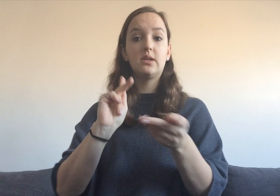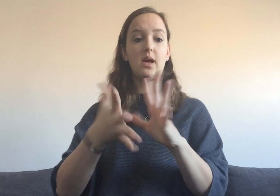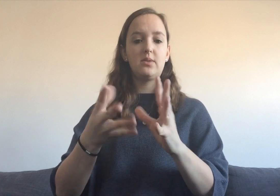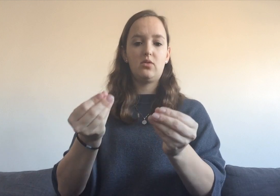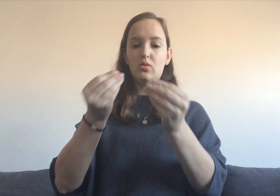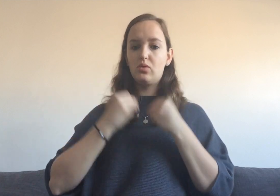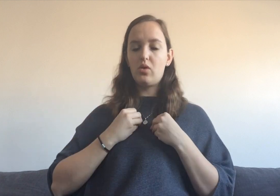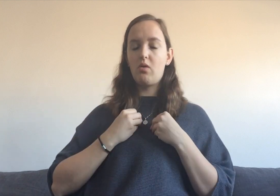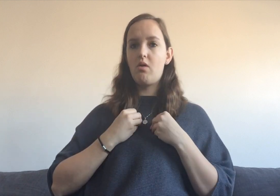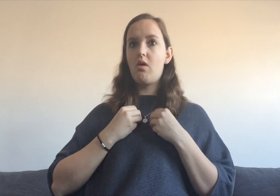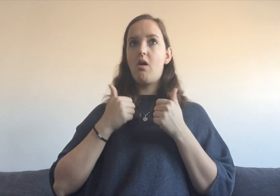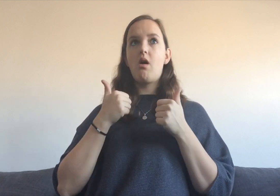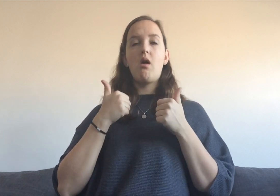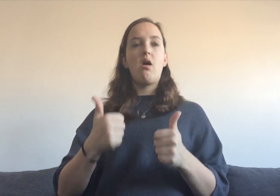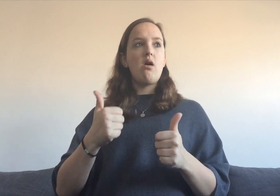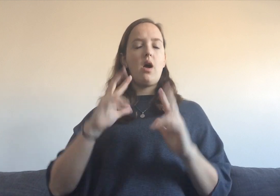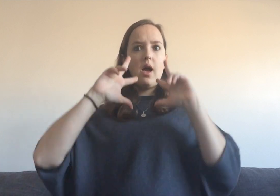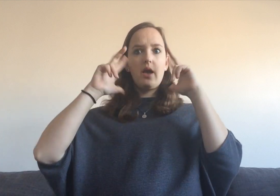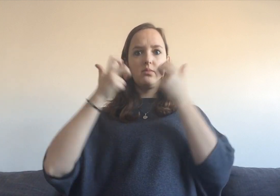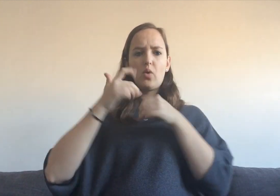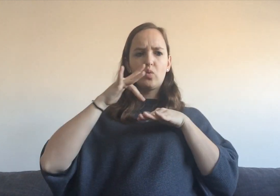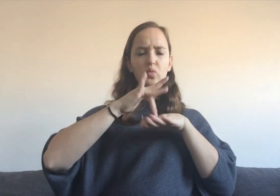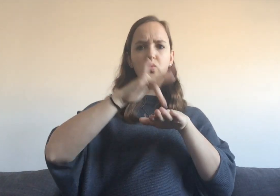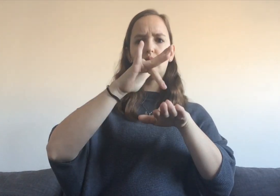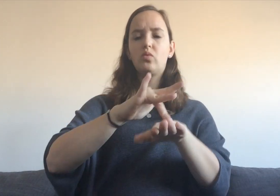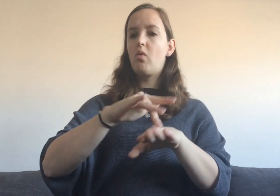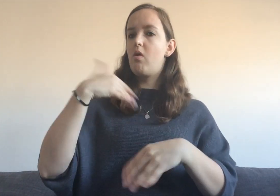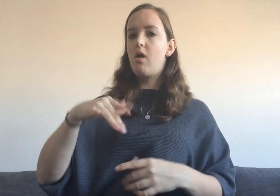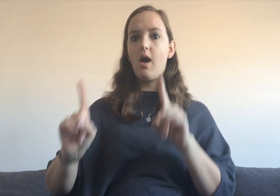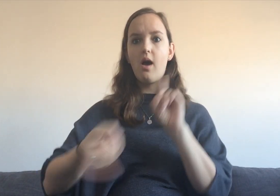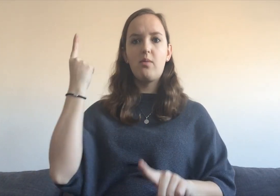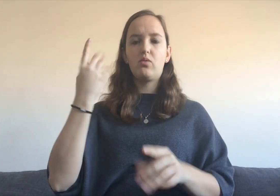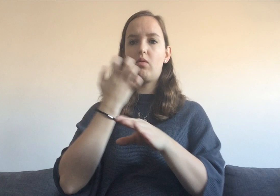Mon expérience au Kap Signes m'a beaucoup appris :